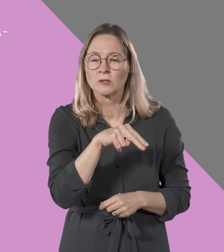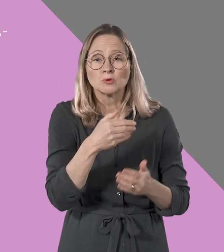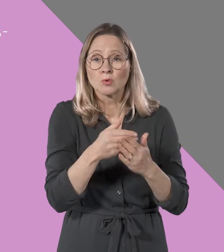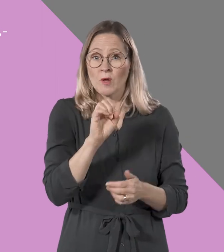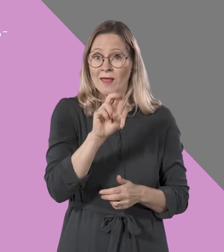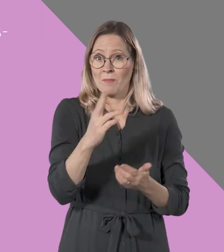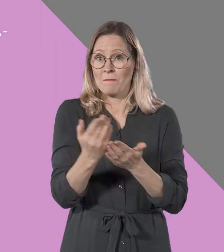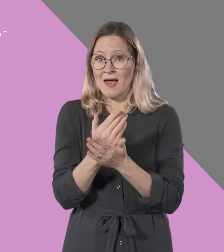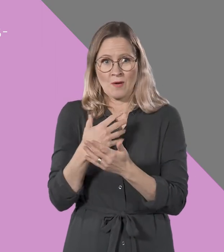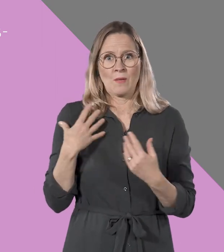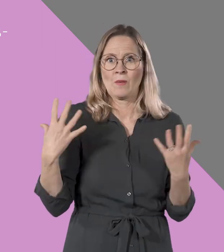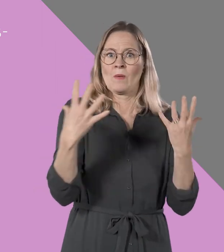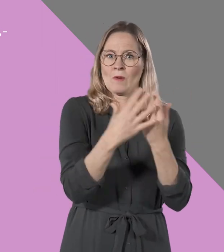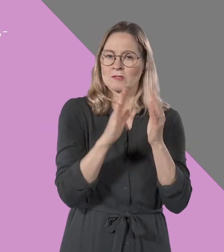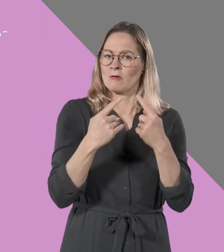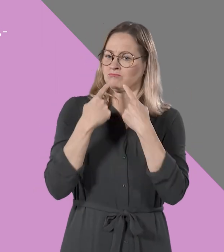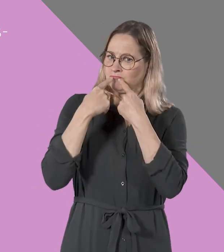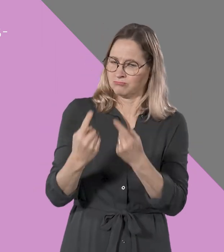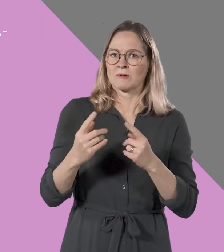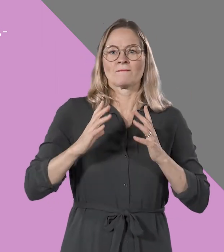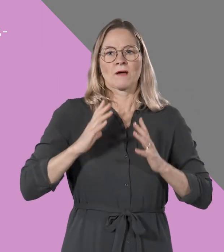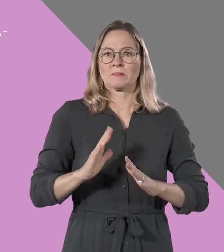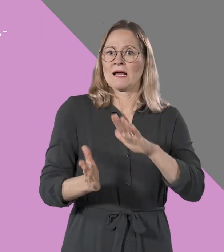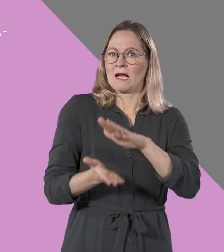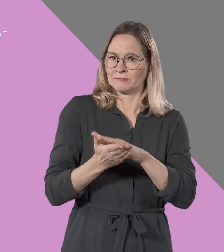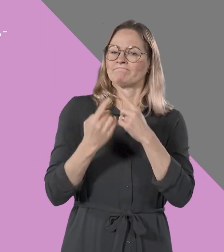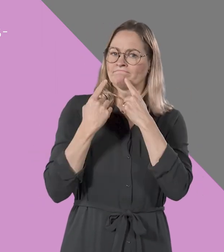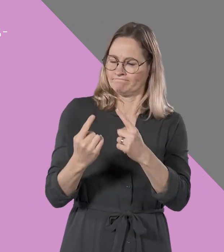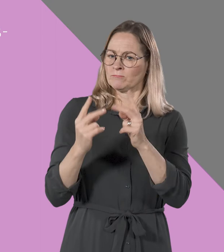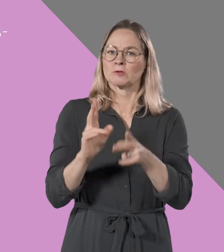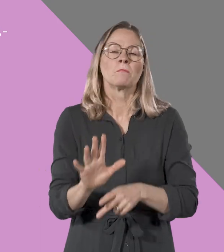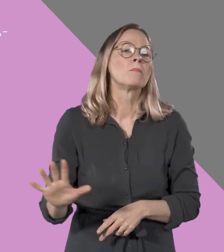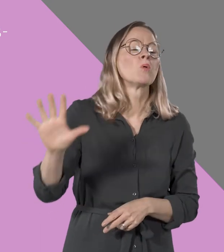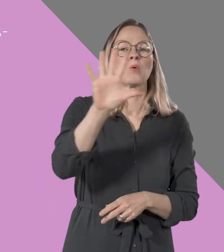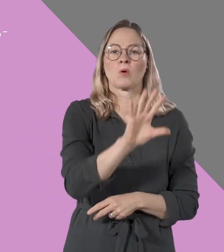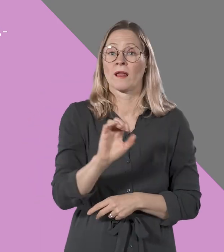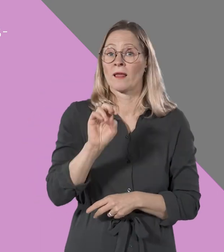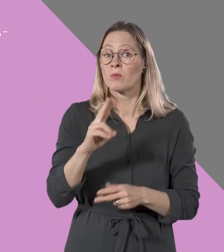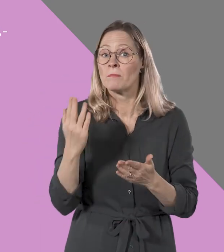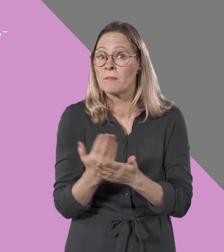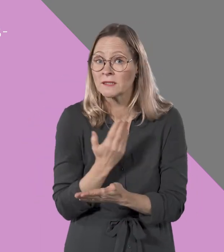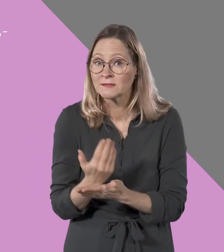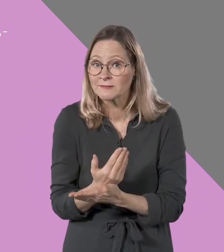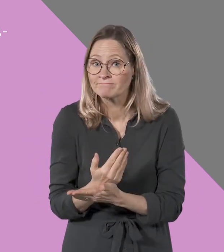koska yhdessä EU-maassa tunnustettu vammaisasema on tunnustettava - myös muissa EU-maissa.